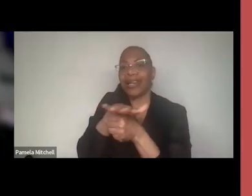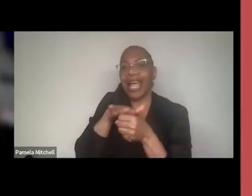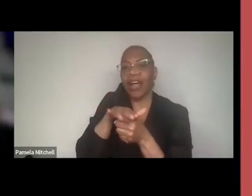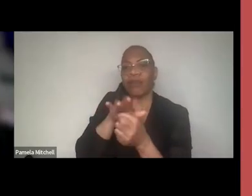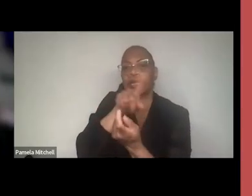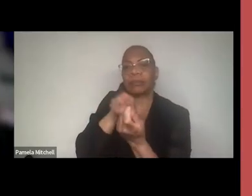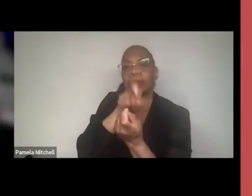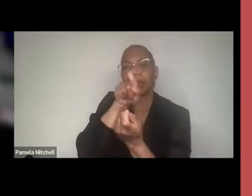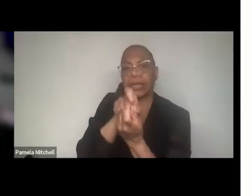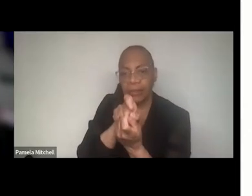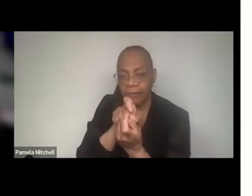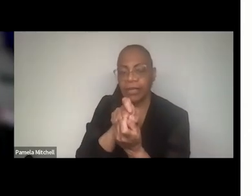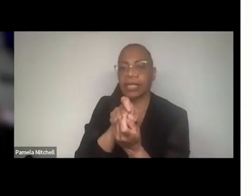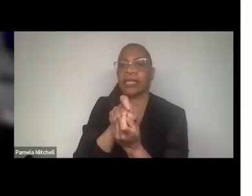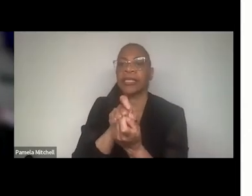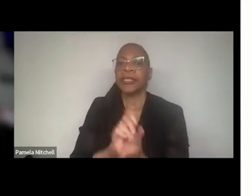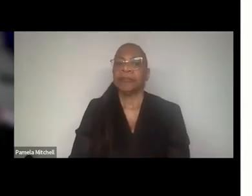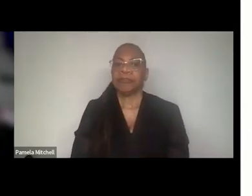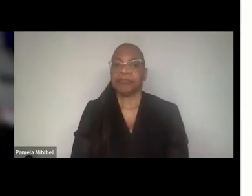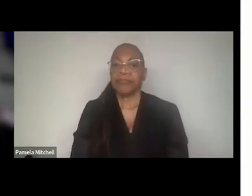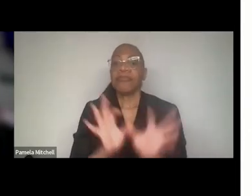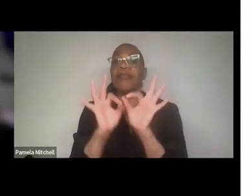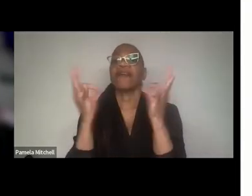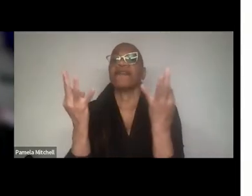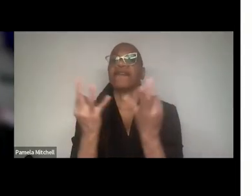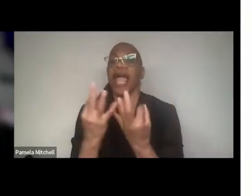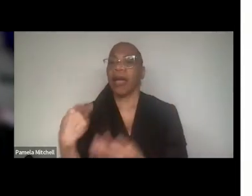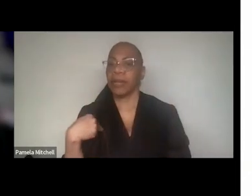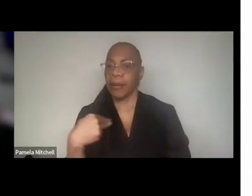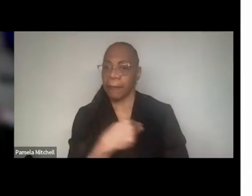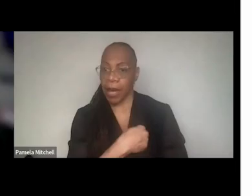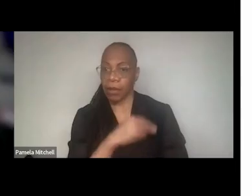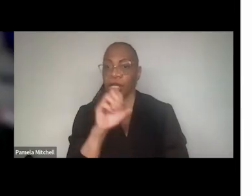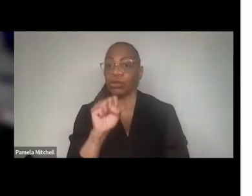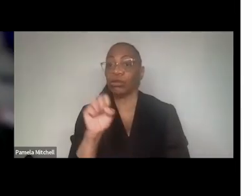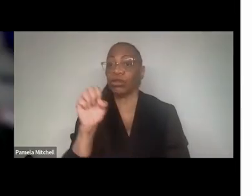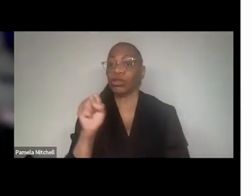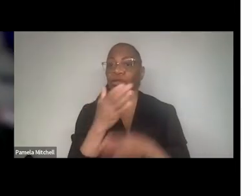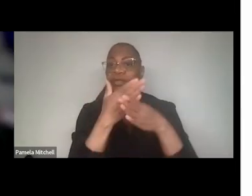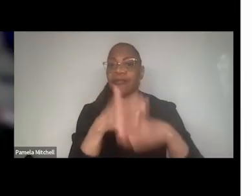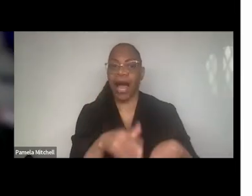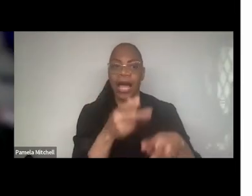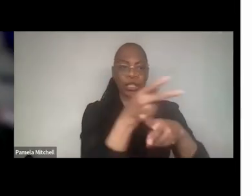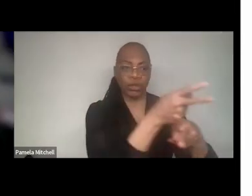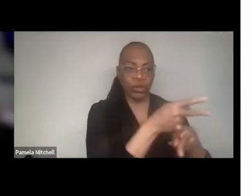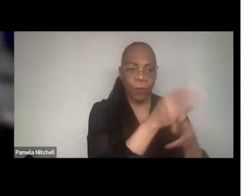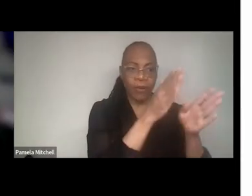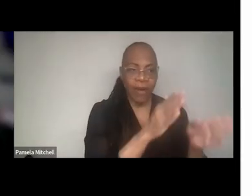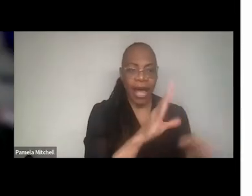son los miembros de la familia. La seguridad social divide las cosas en supervisores, compañeros de trabajo y nuevo público en general.